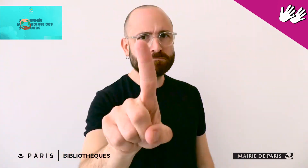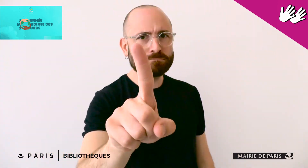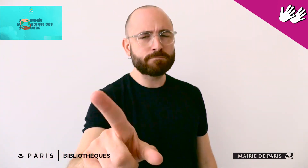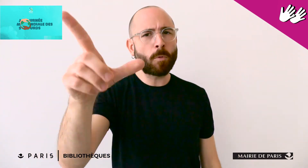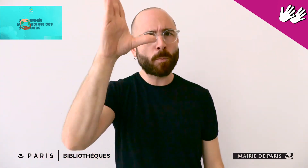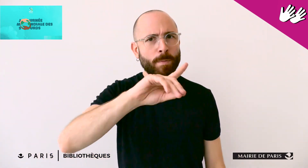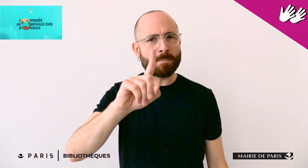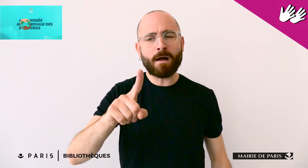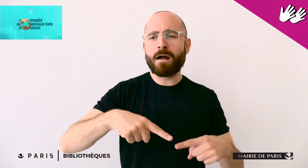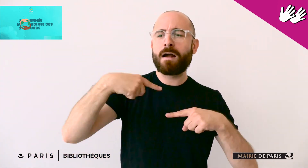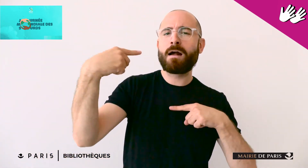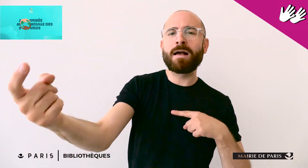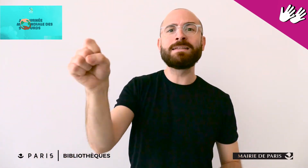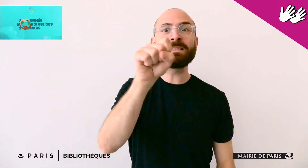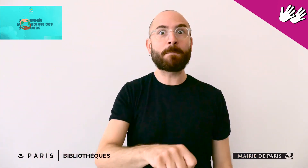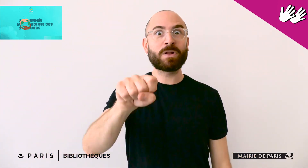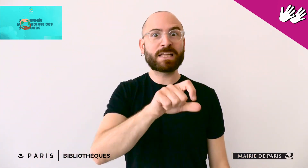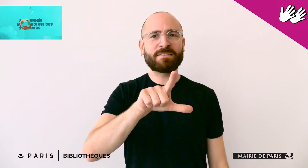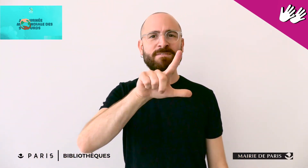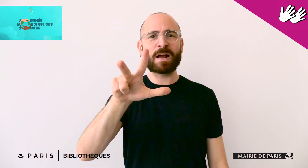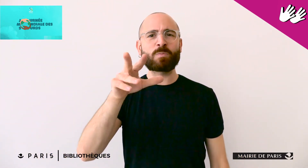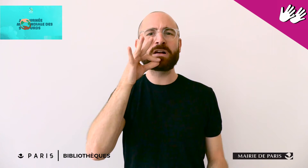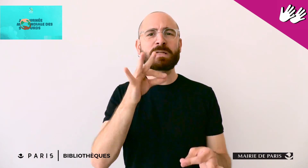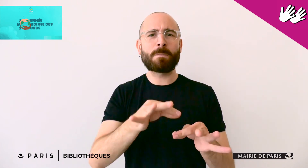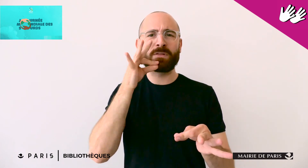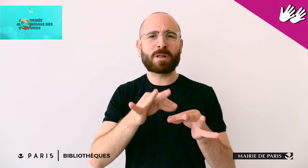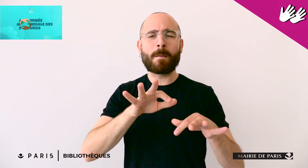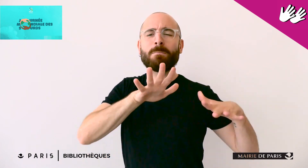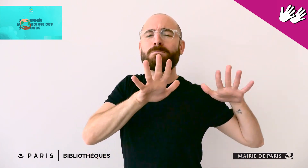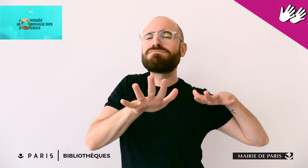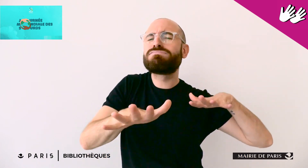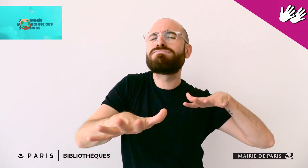N'oubliez pas la marche qui aura lieu le samedi 23 septembre 2017 à Paris !